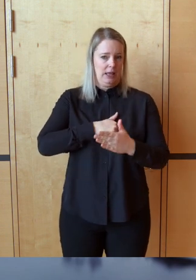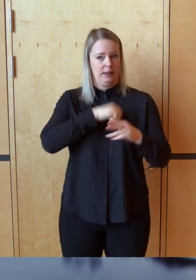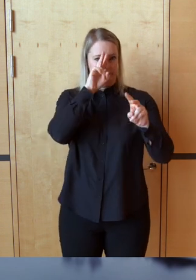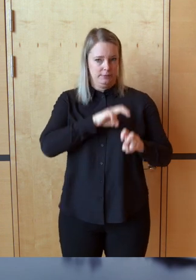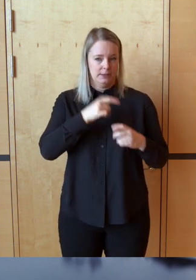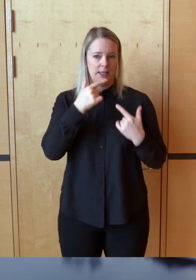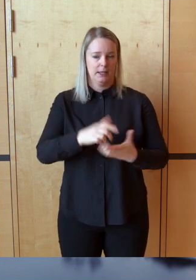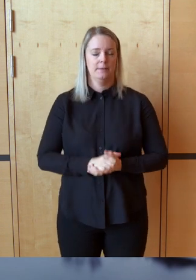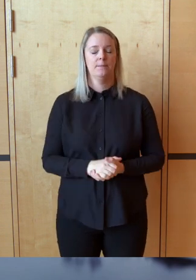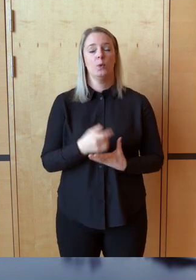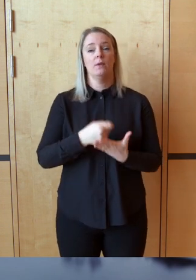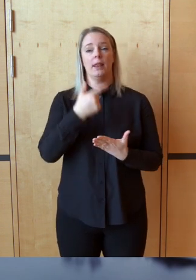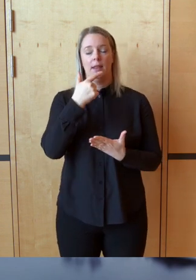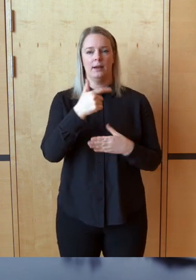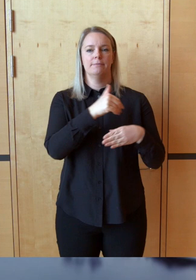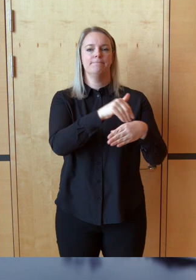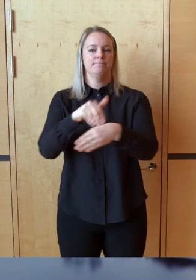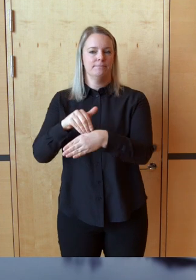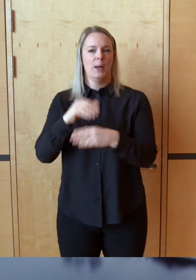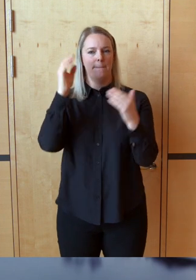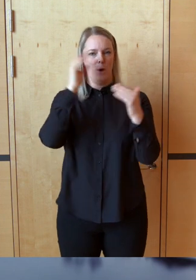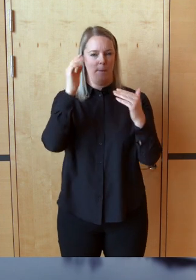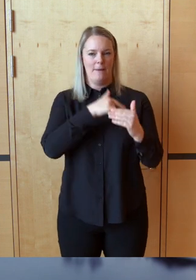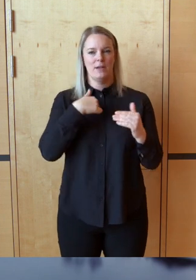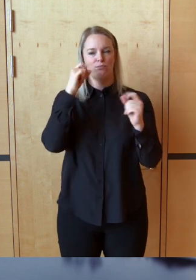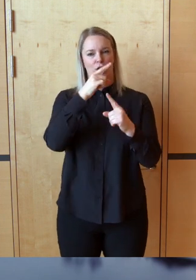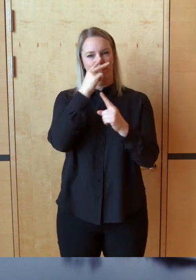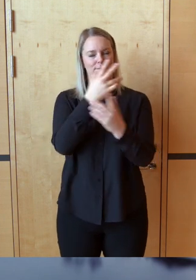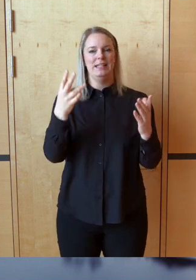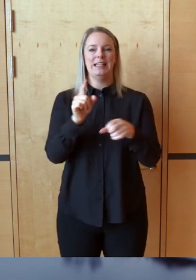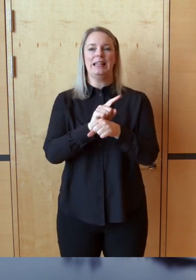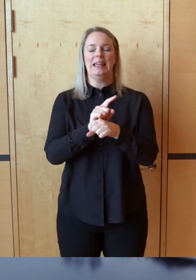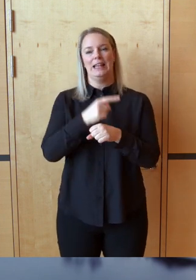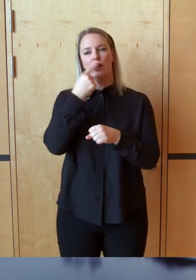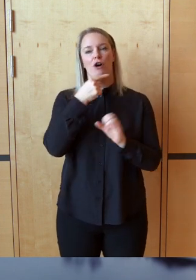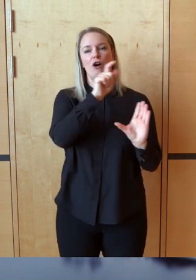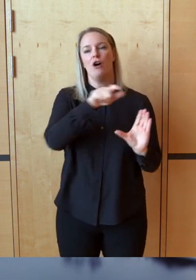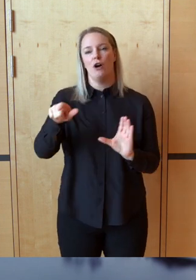Tack så jag kan påminna dig Vi har problem att vi inte kan Vilket vissa talar tiderna nu när vi inte är här